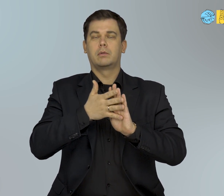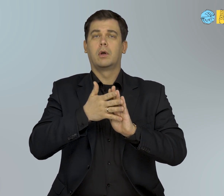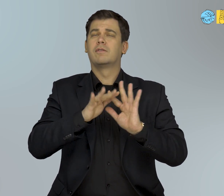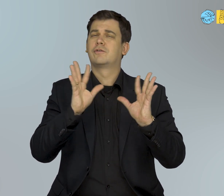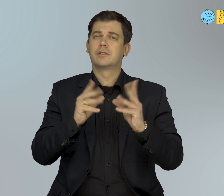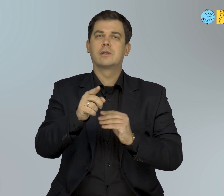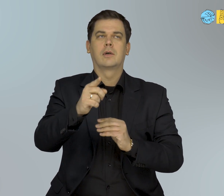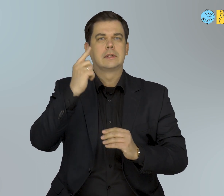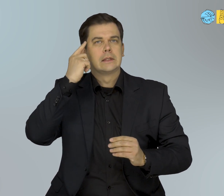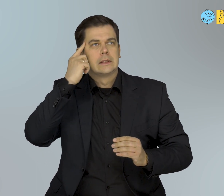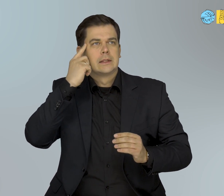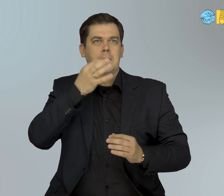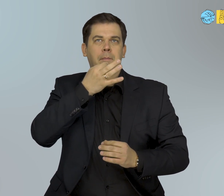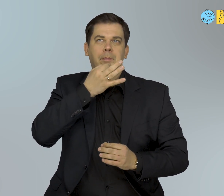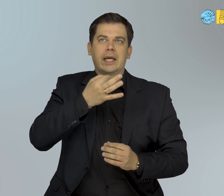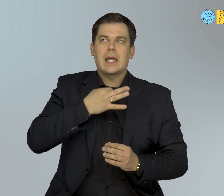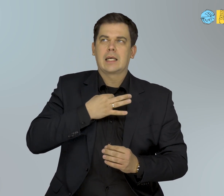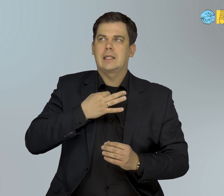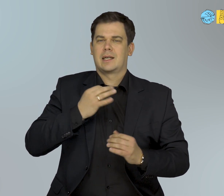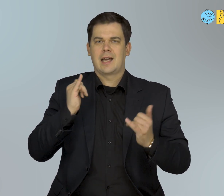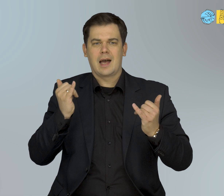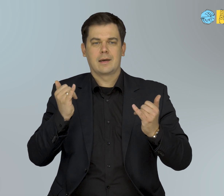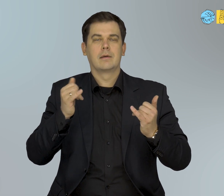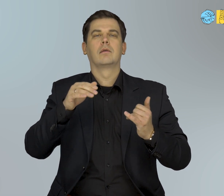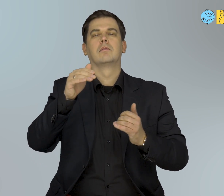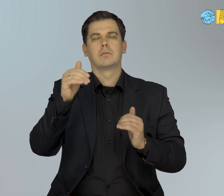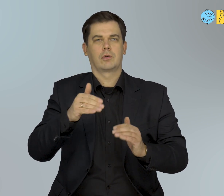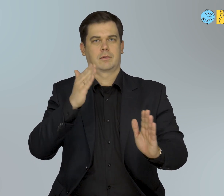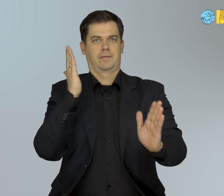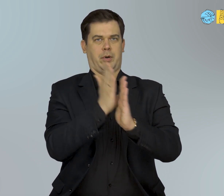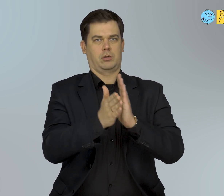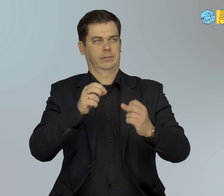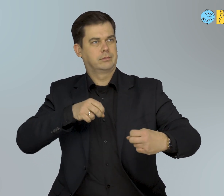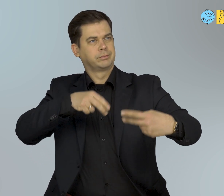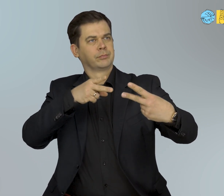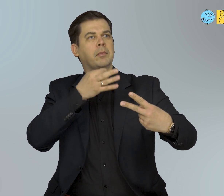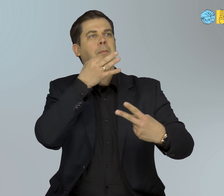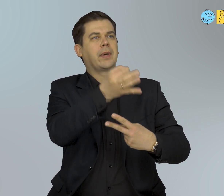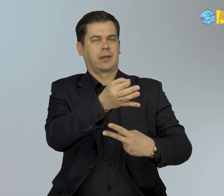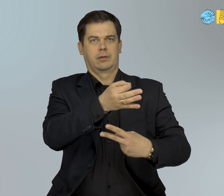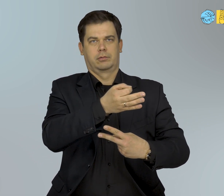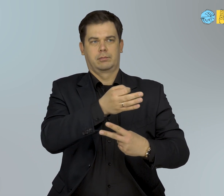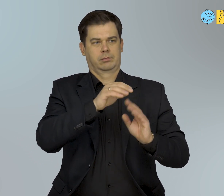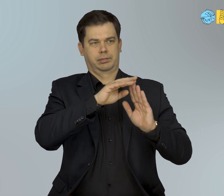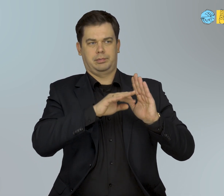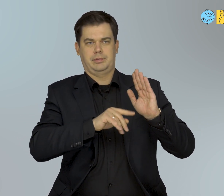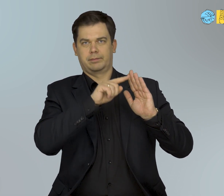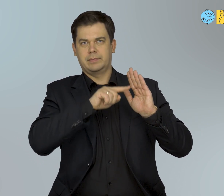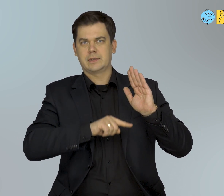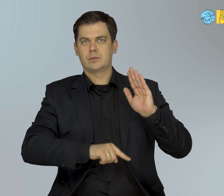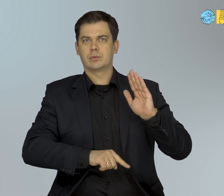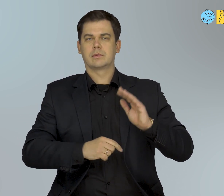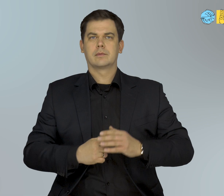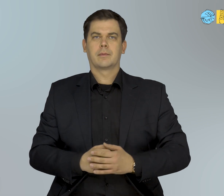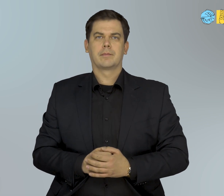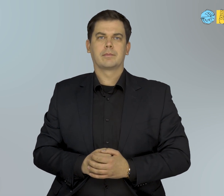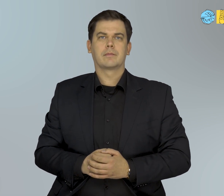i uzyskać odpowiedzi na ważne dla Was pytania.